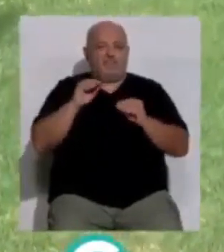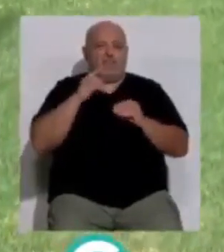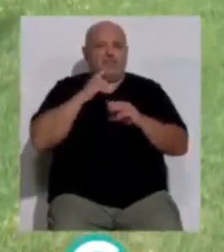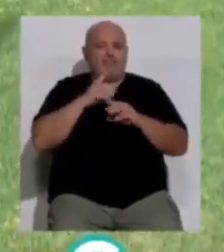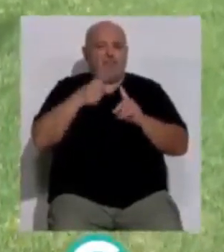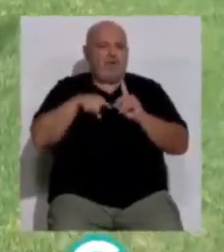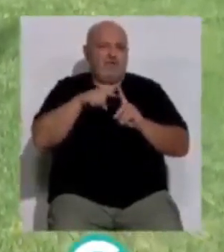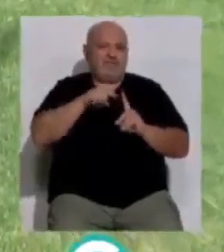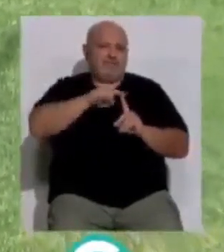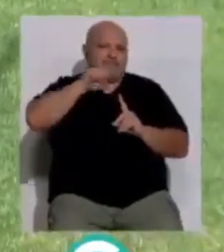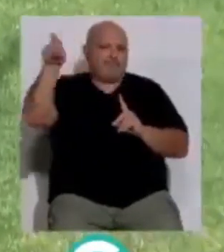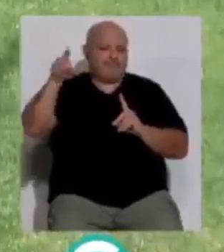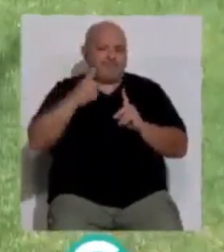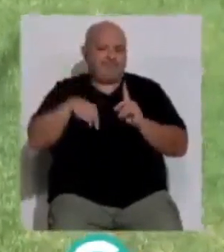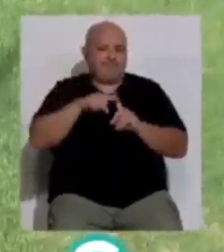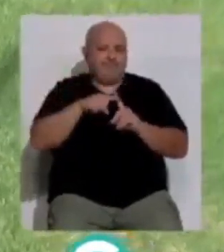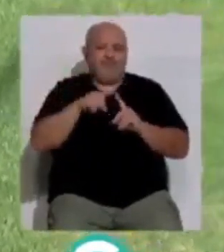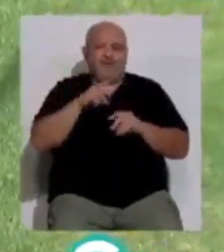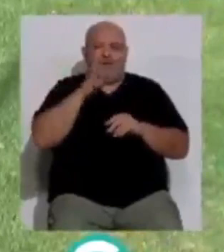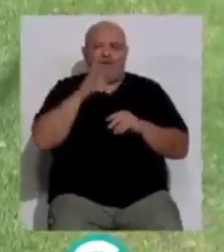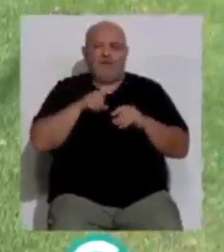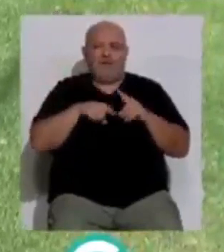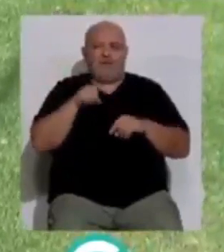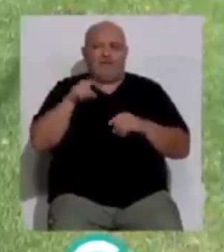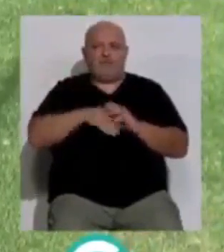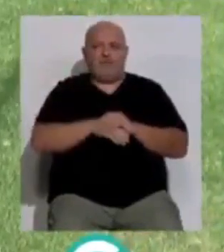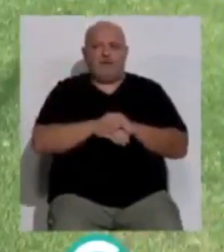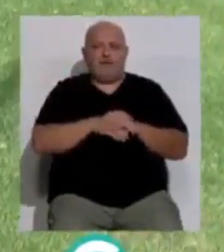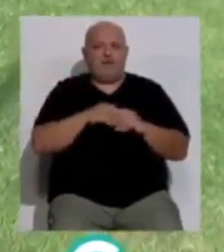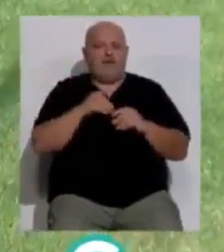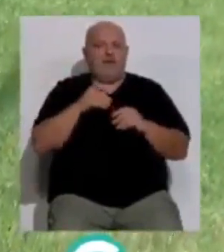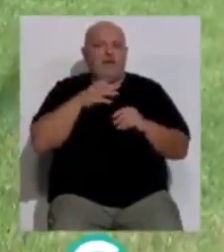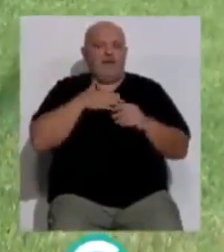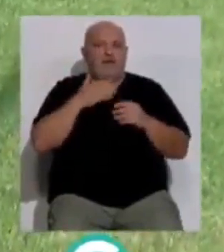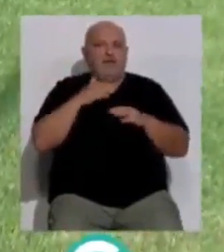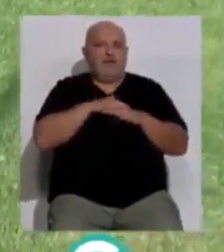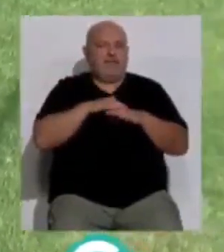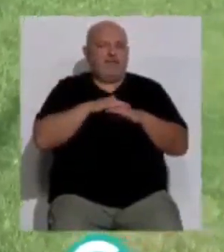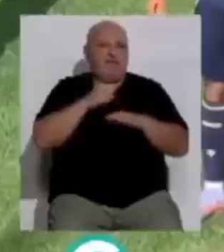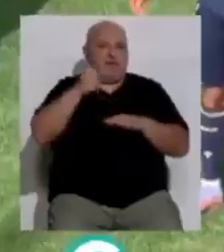hecho el regreso de Santiago arzamendia a Cerro Porteño llegaría en calidad de cedido